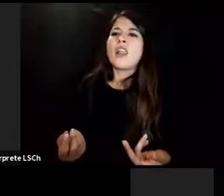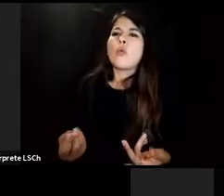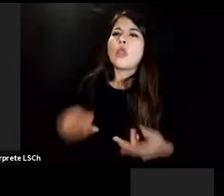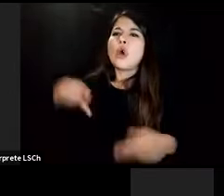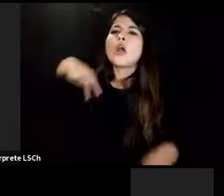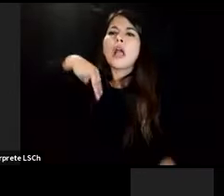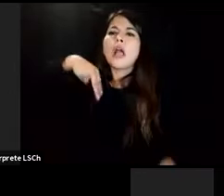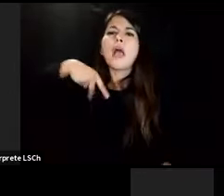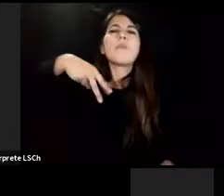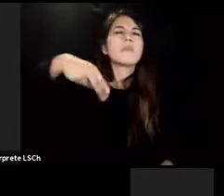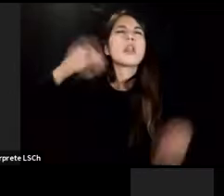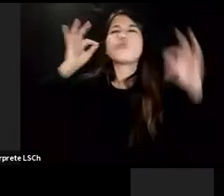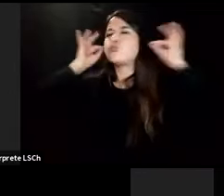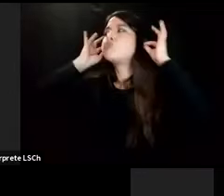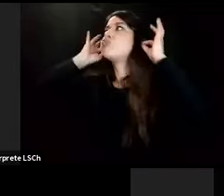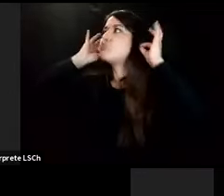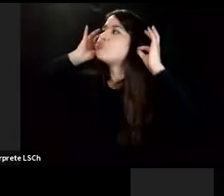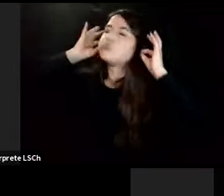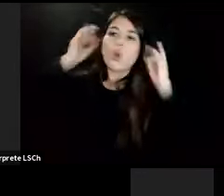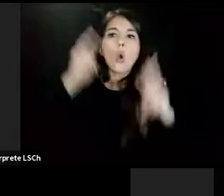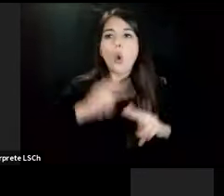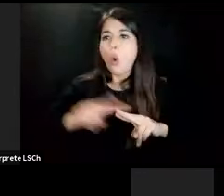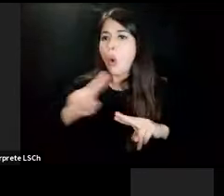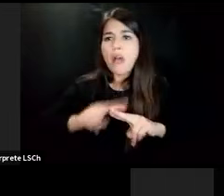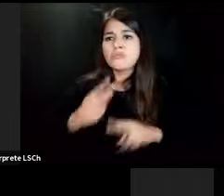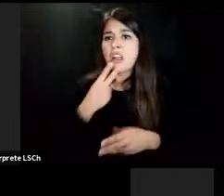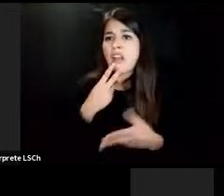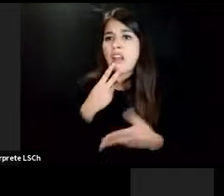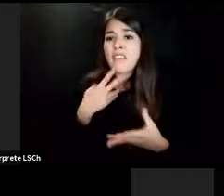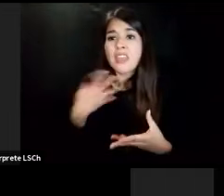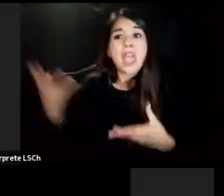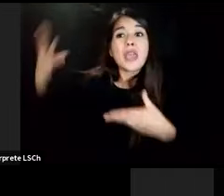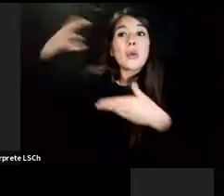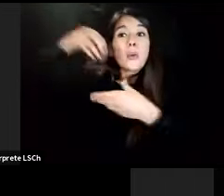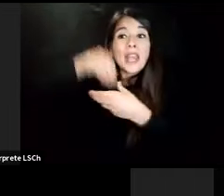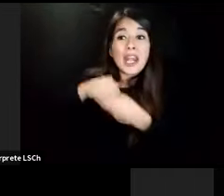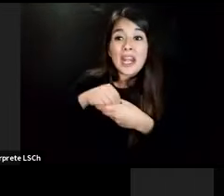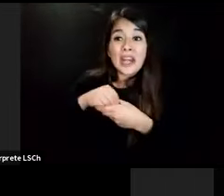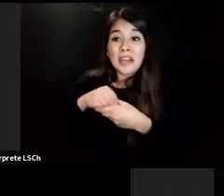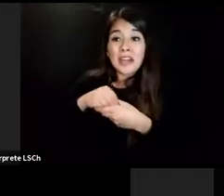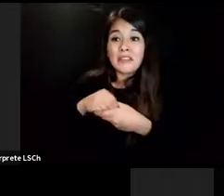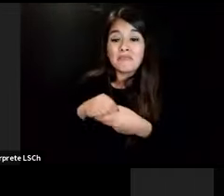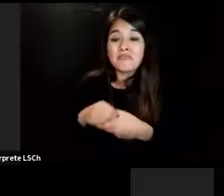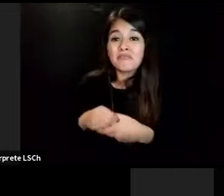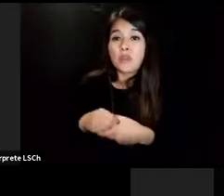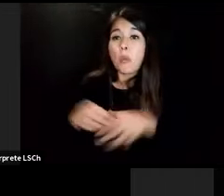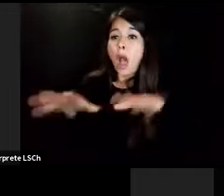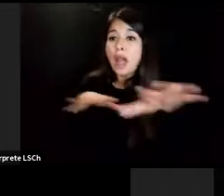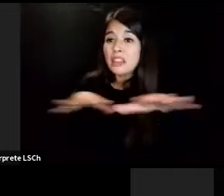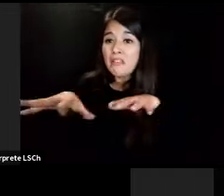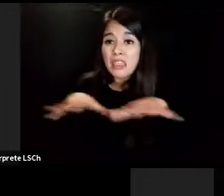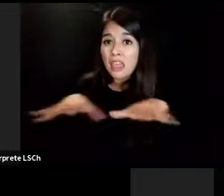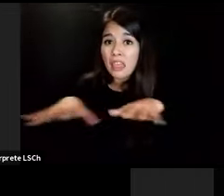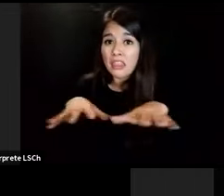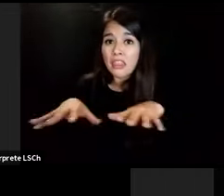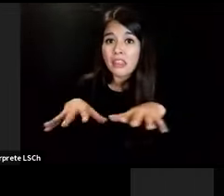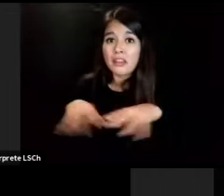las cosas que tengan que hacer, inclúyanlos en su vida, incúyanlos, los profesores también el audio en sus clases,